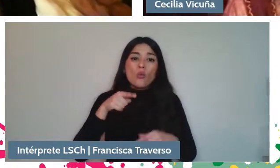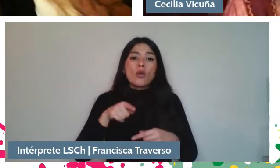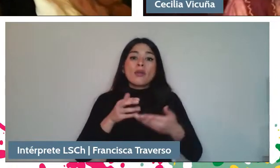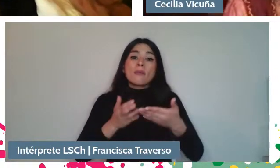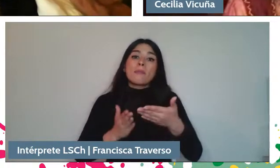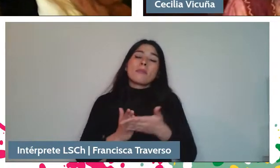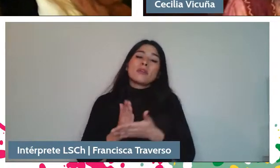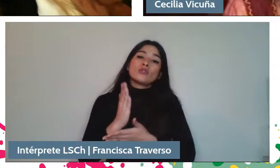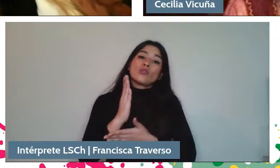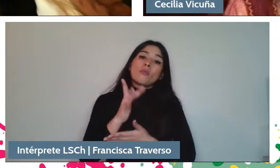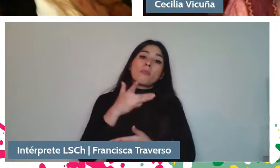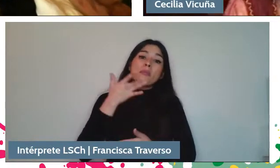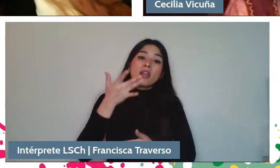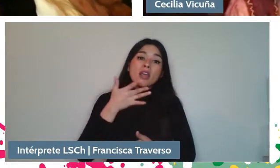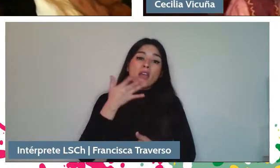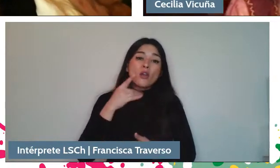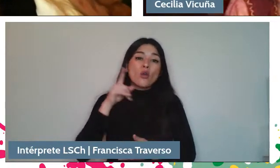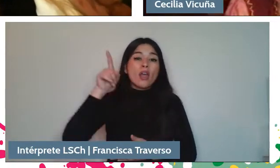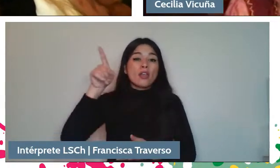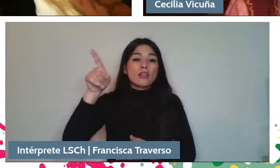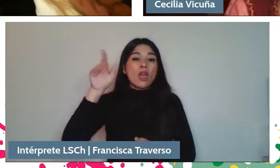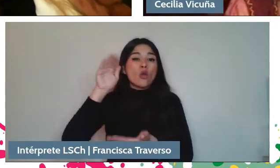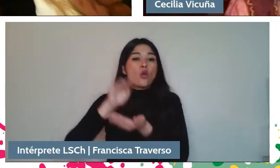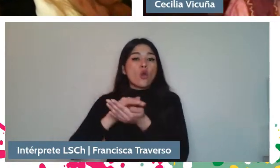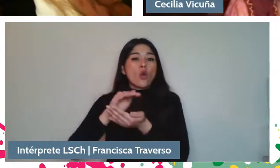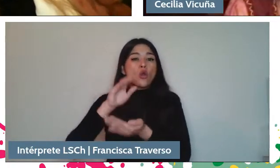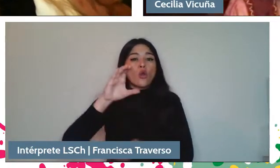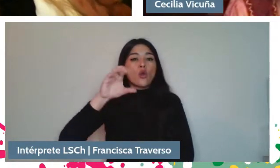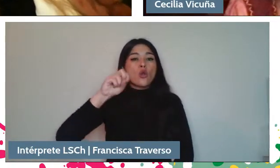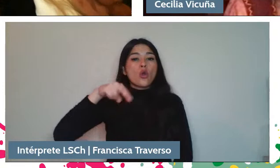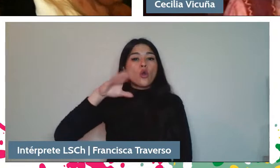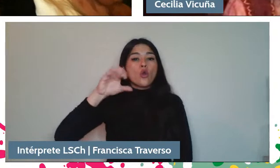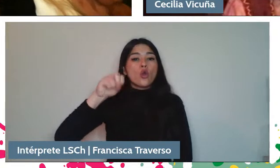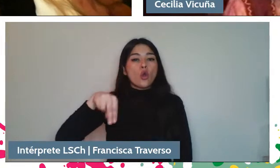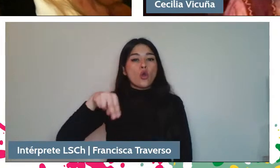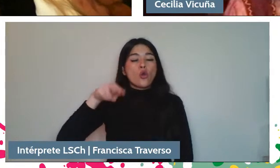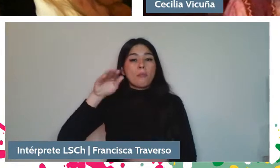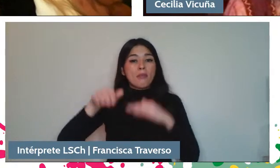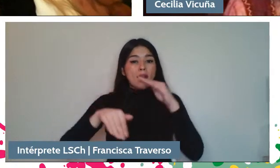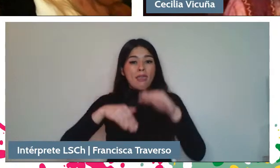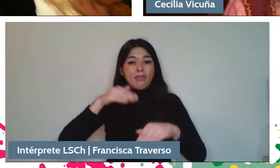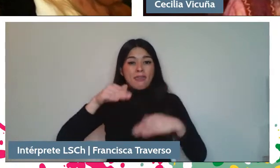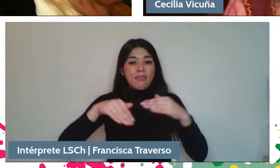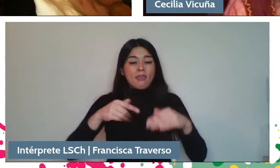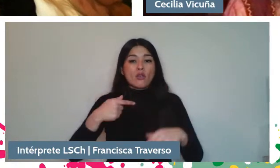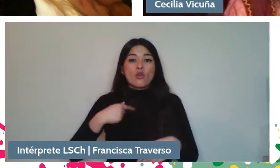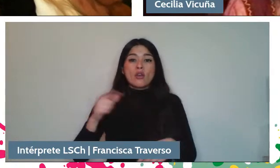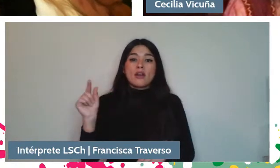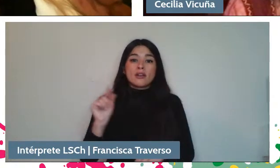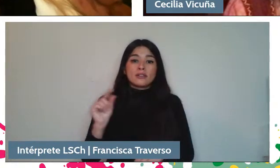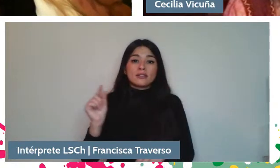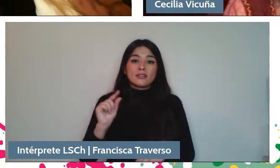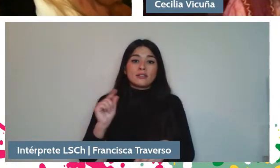fue en Concón cuando yo había recién salido del liceo y me disponía a entrar a la escuela arquitectura.